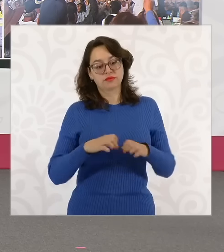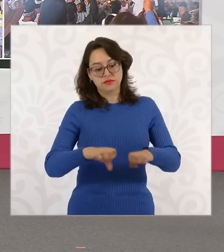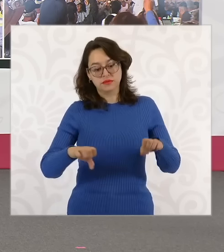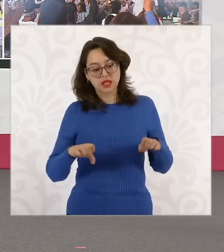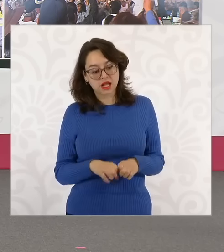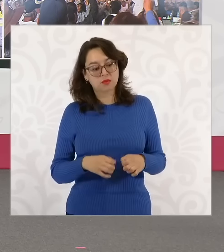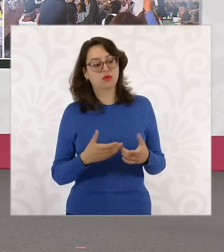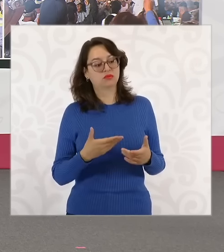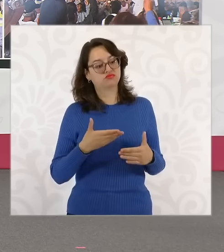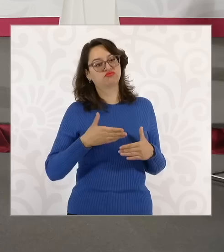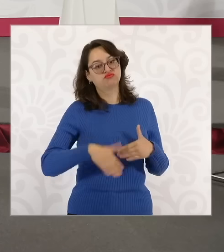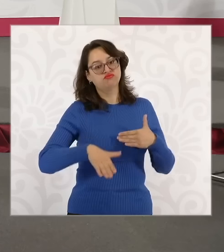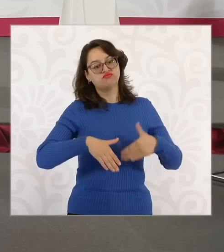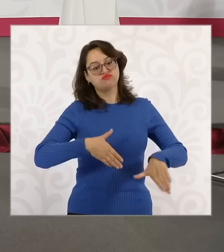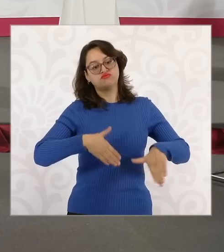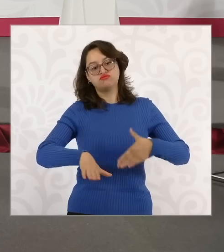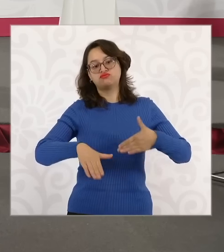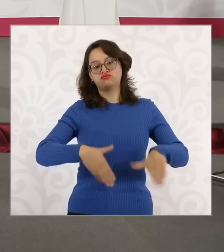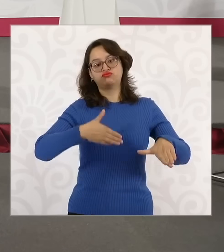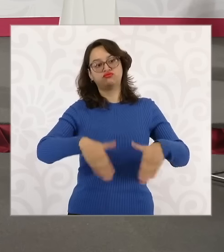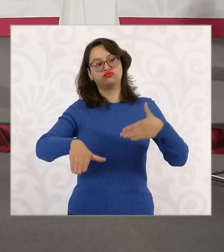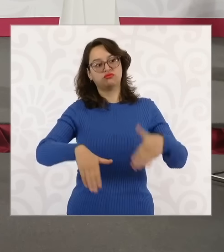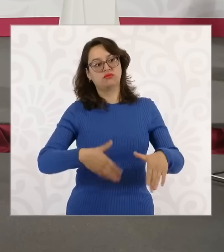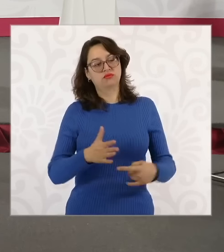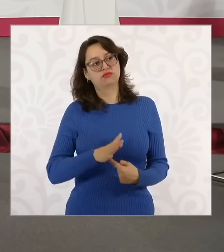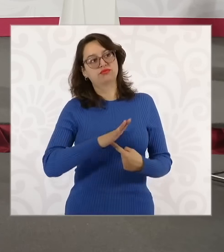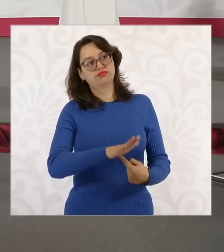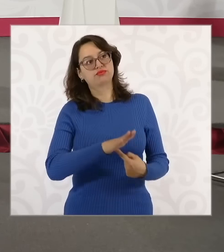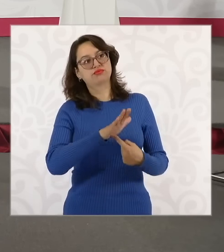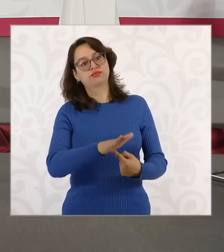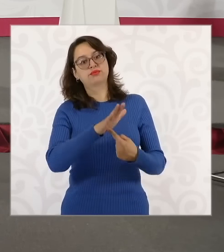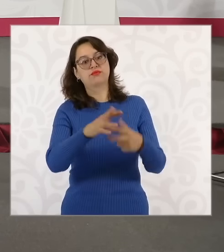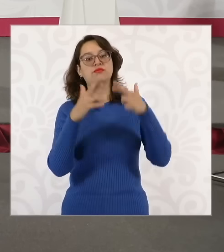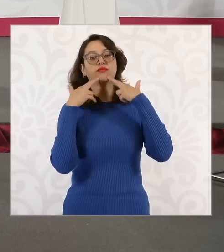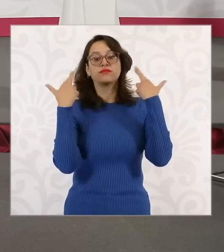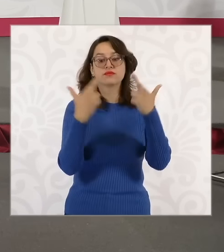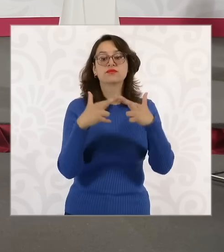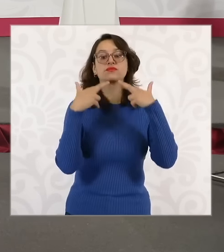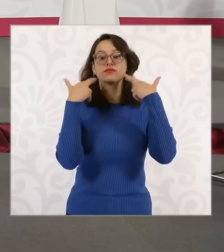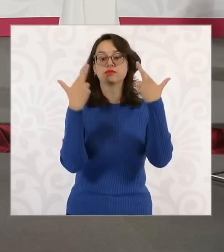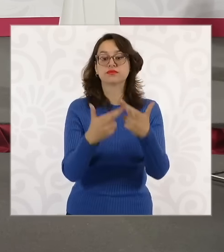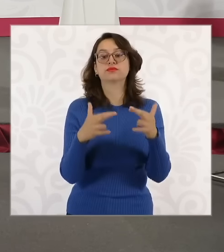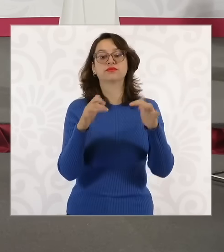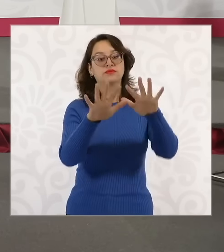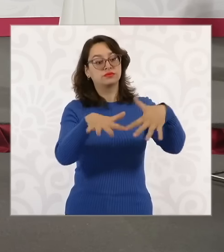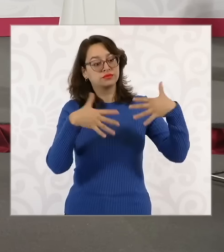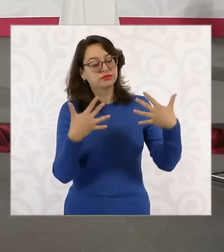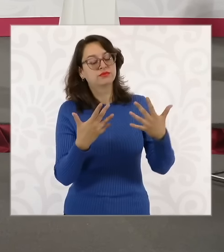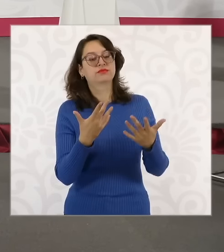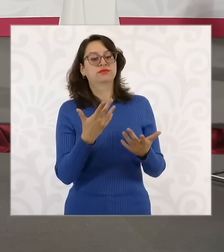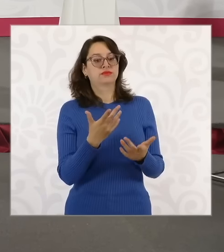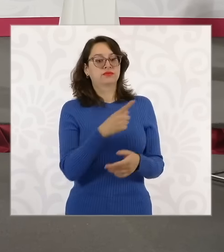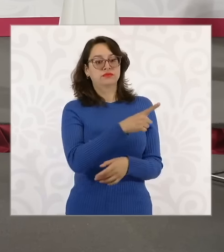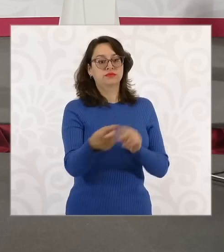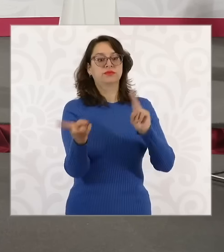es la propuesta del proyecto y en las distintas reuniones, asambleas se atienden a los vecinos